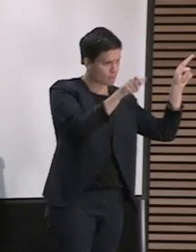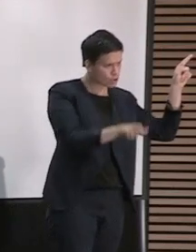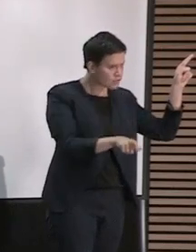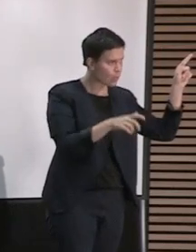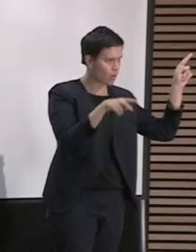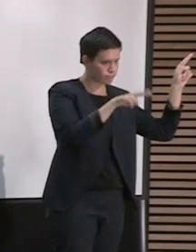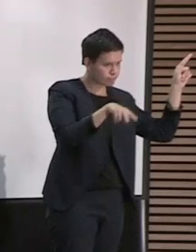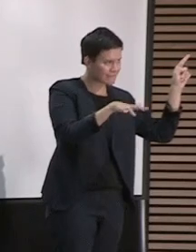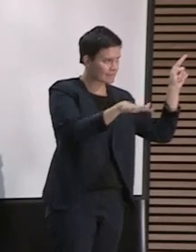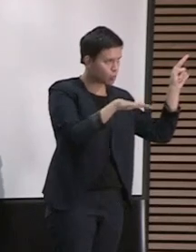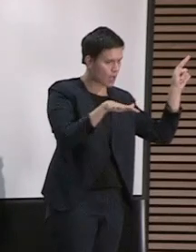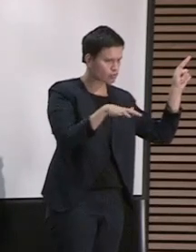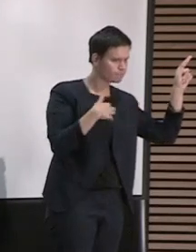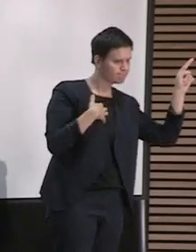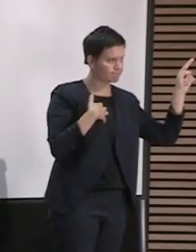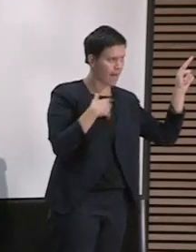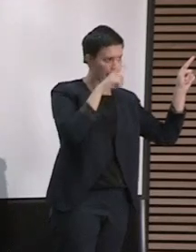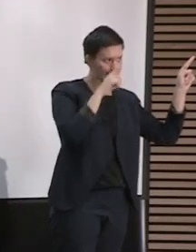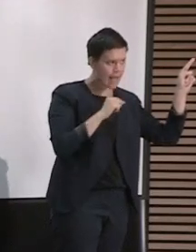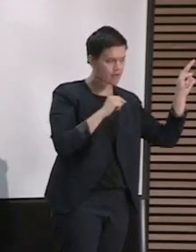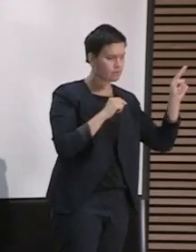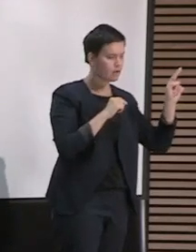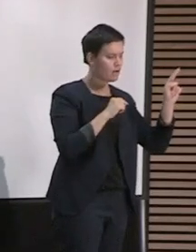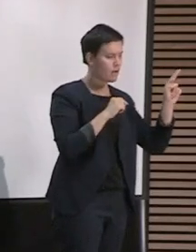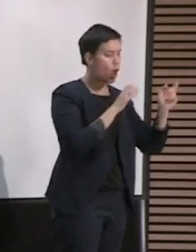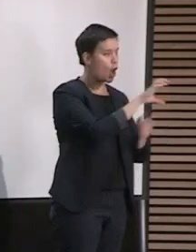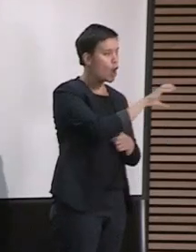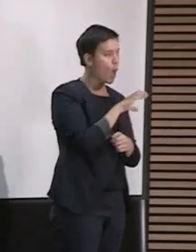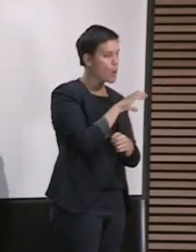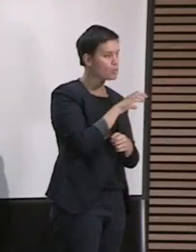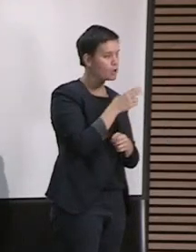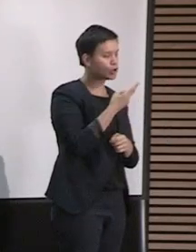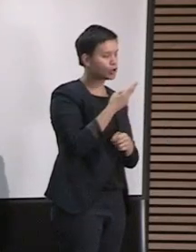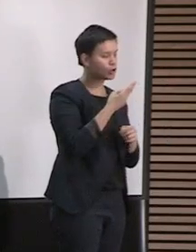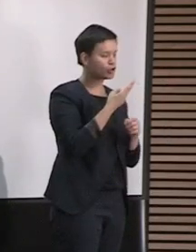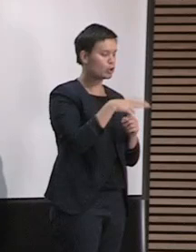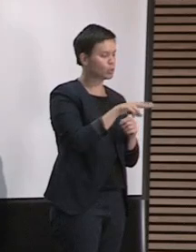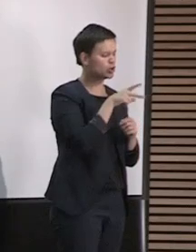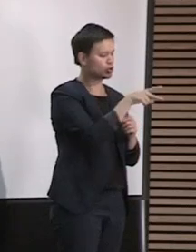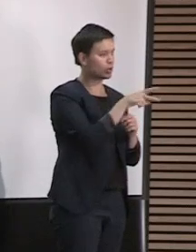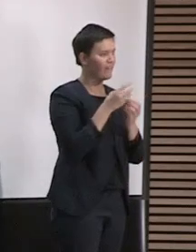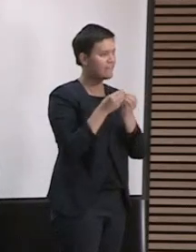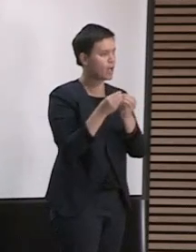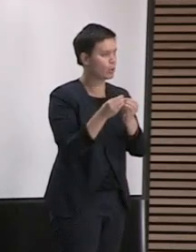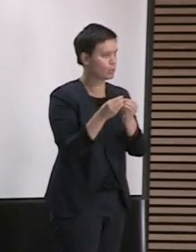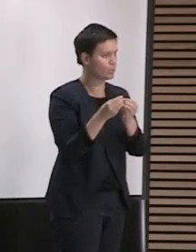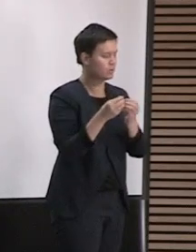whakatauhia e nga Kaakawa nga whakatau tika i runga i o